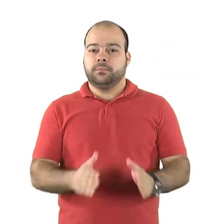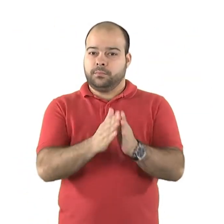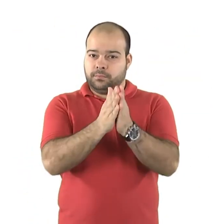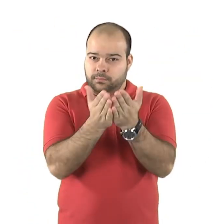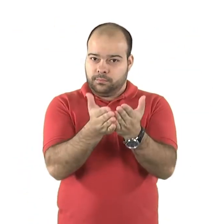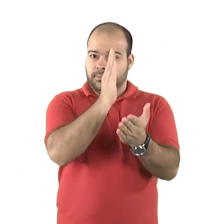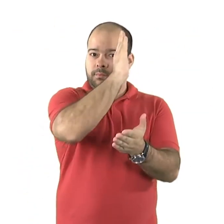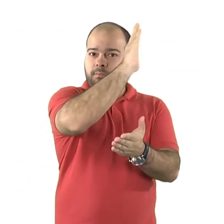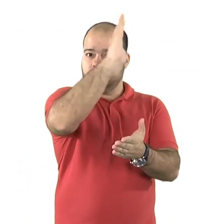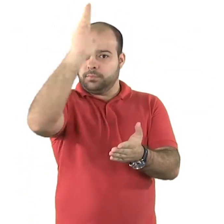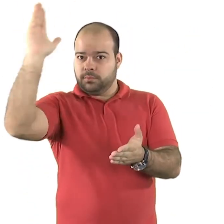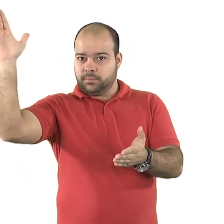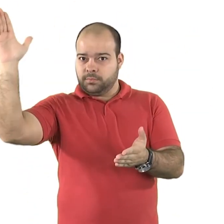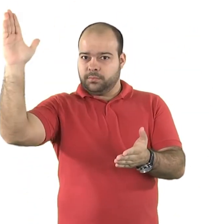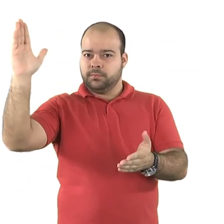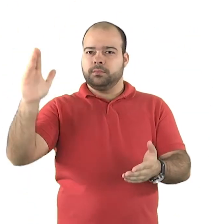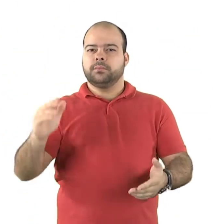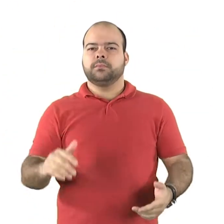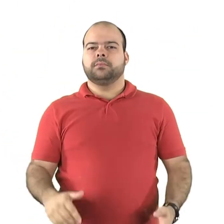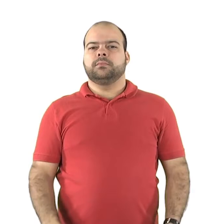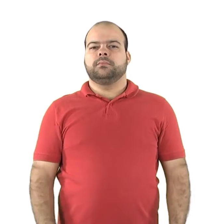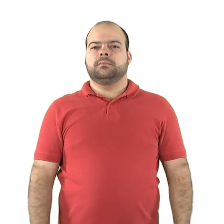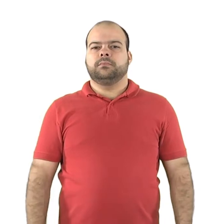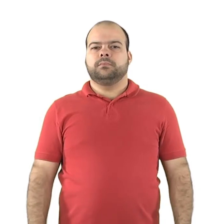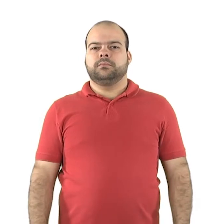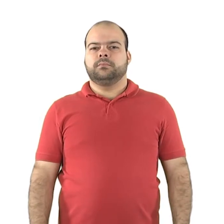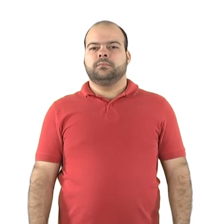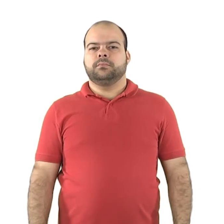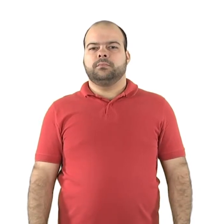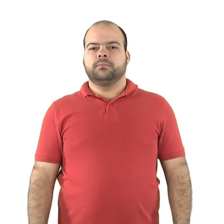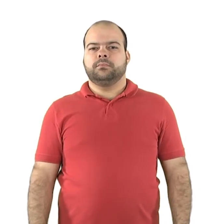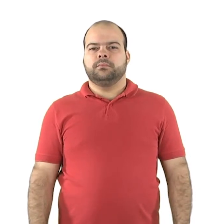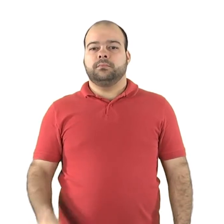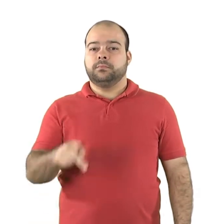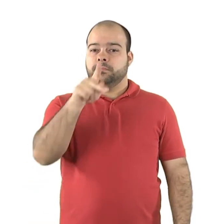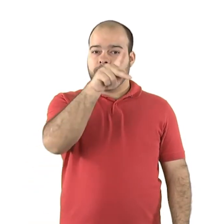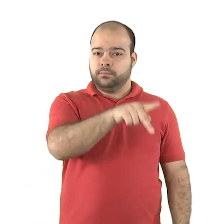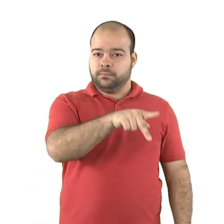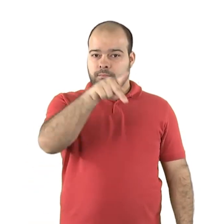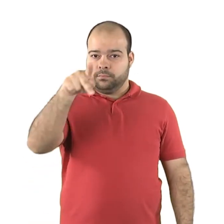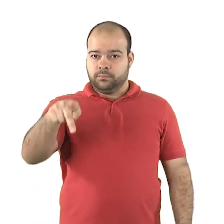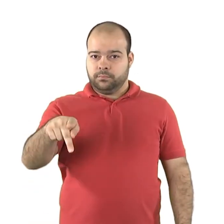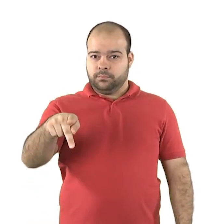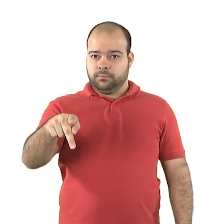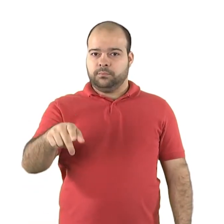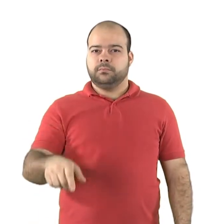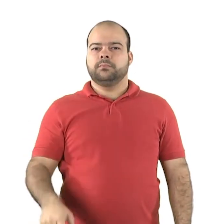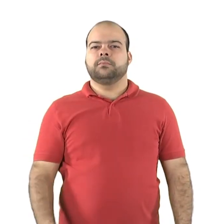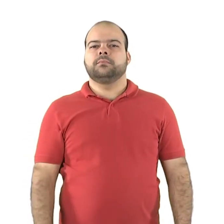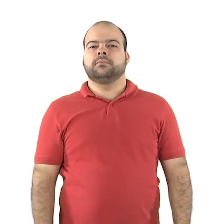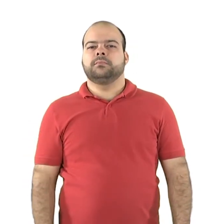Biblioteca Professor